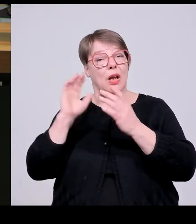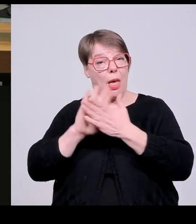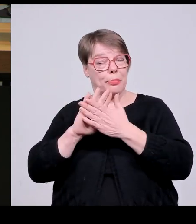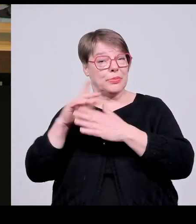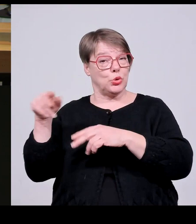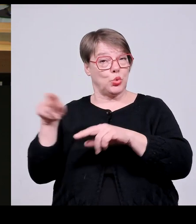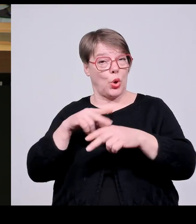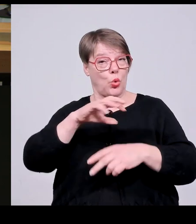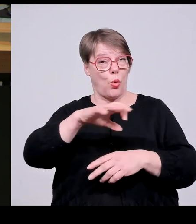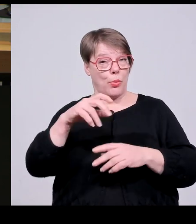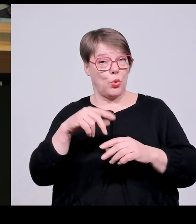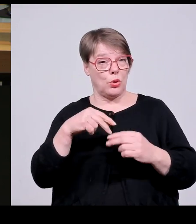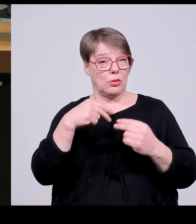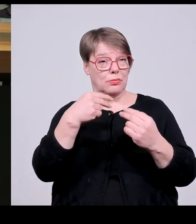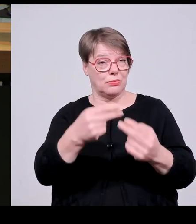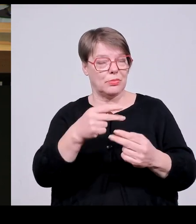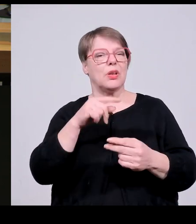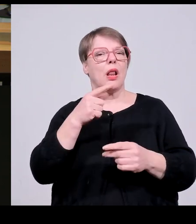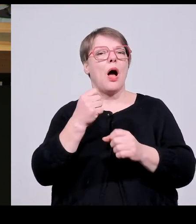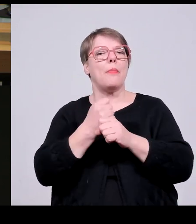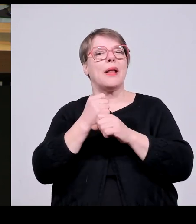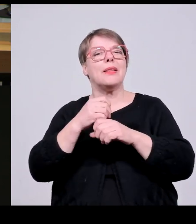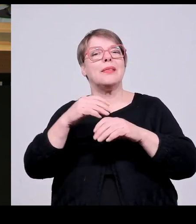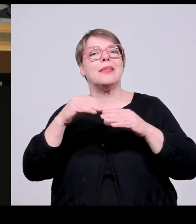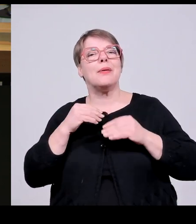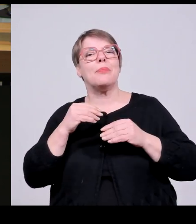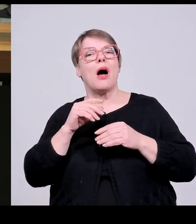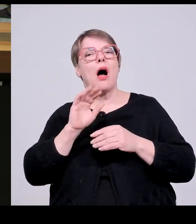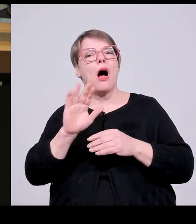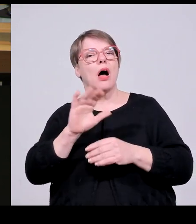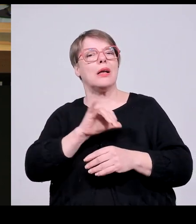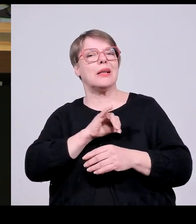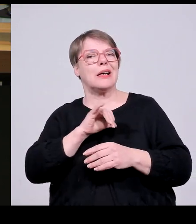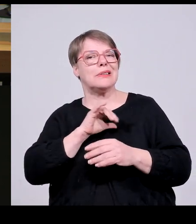Berliner Stromnetzes, wo wir schon Ähnliches bereits erfolgreich umgesetzt haben.